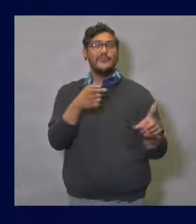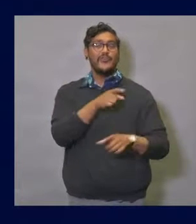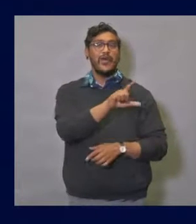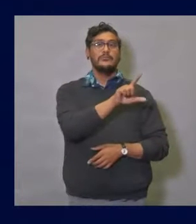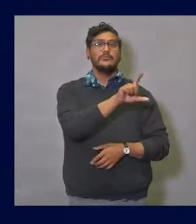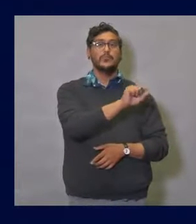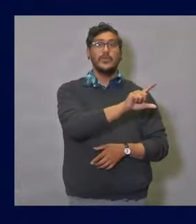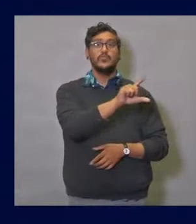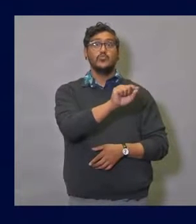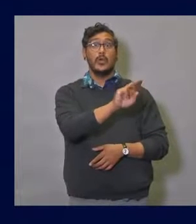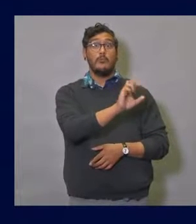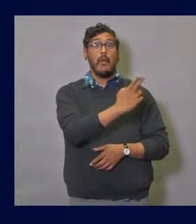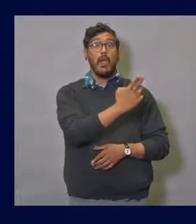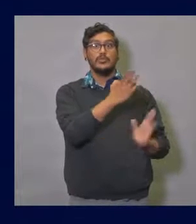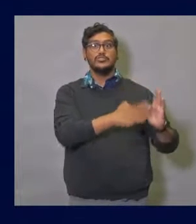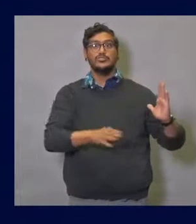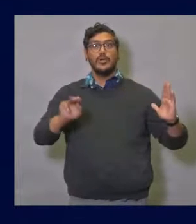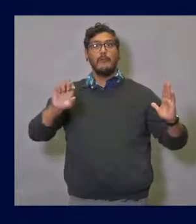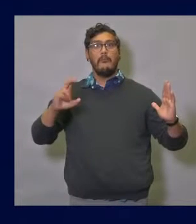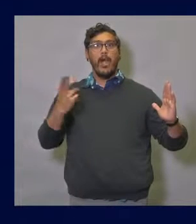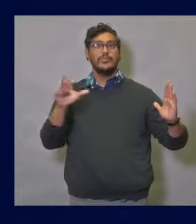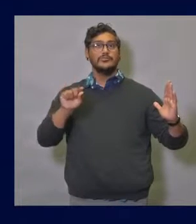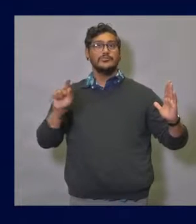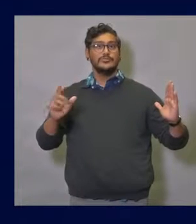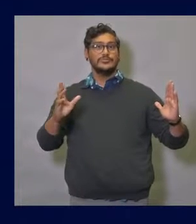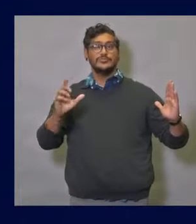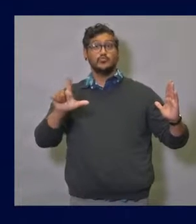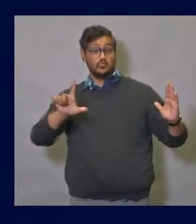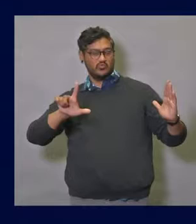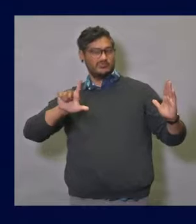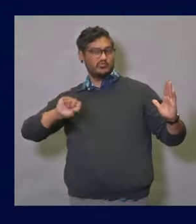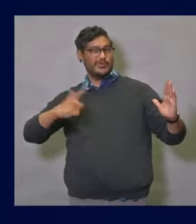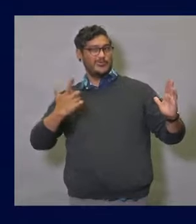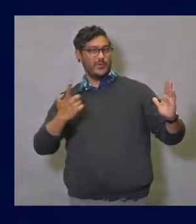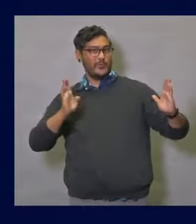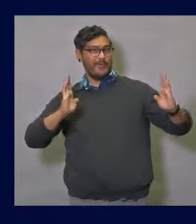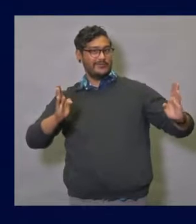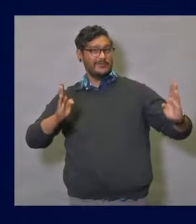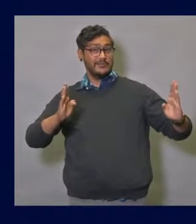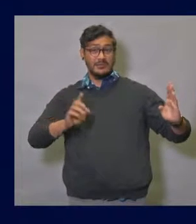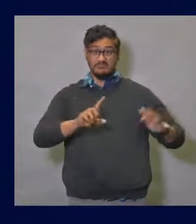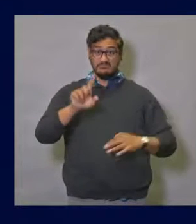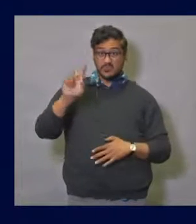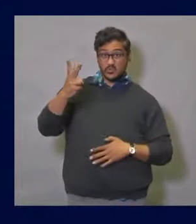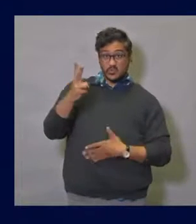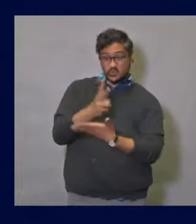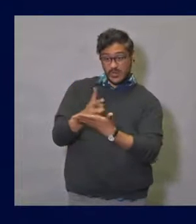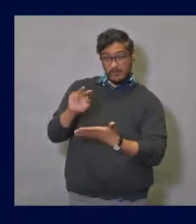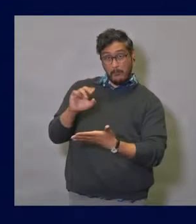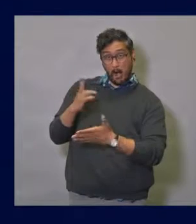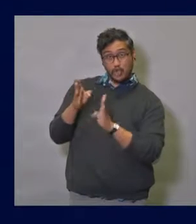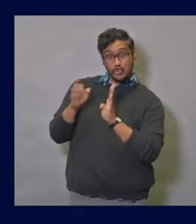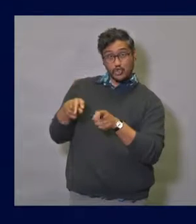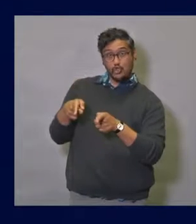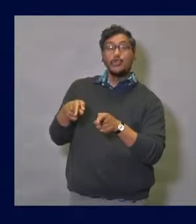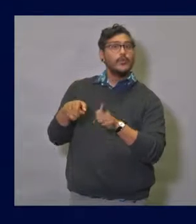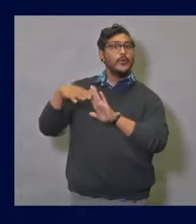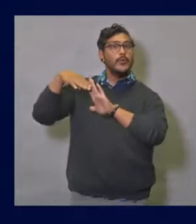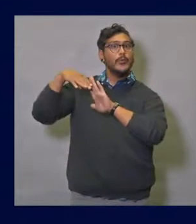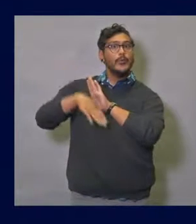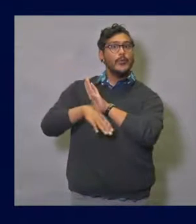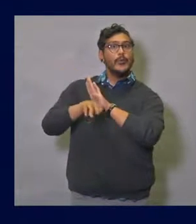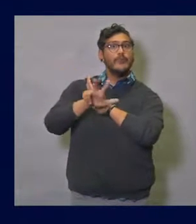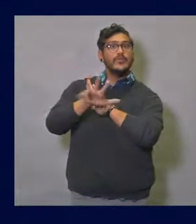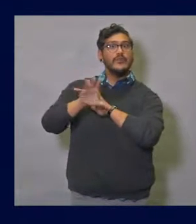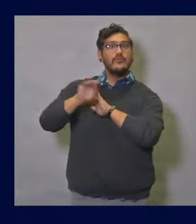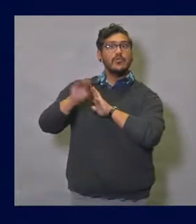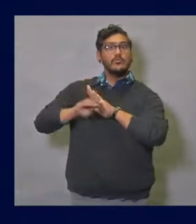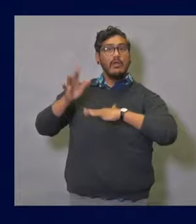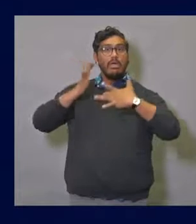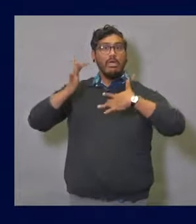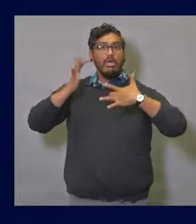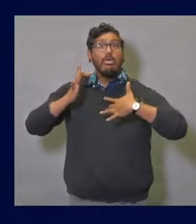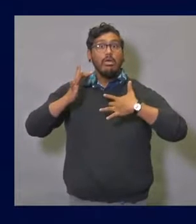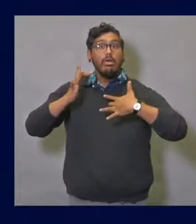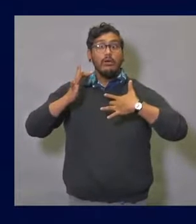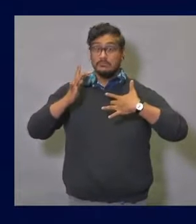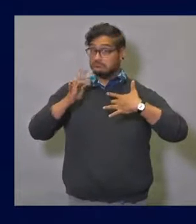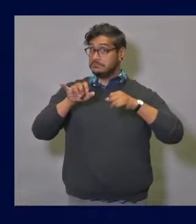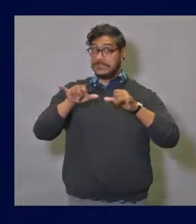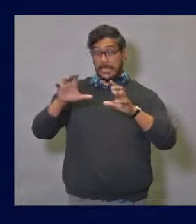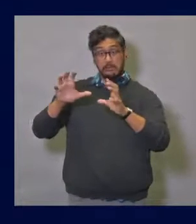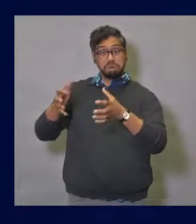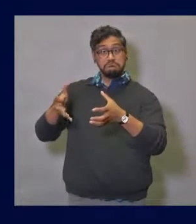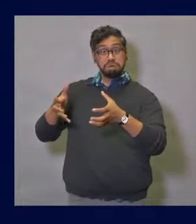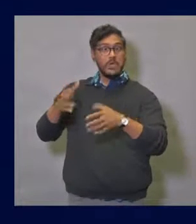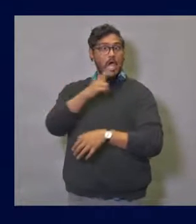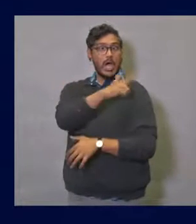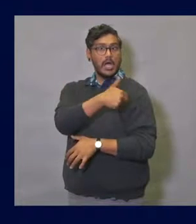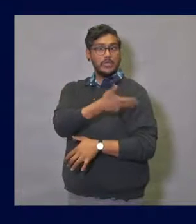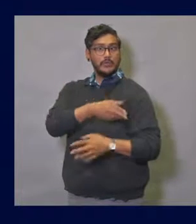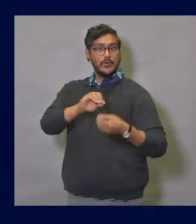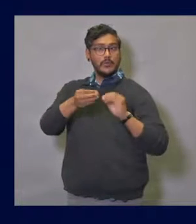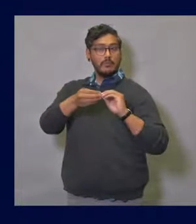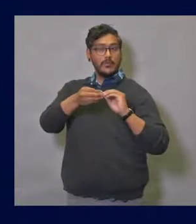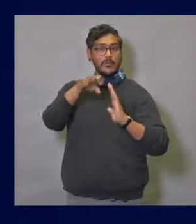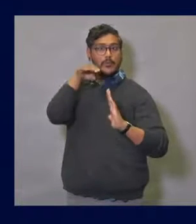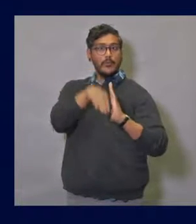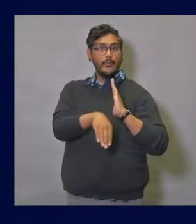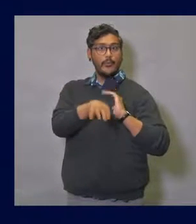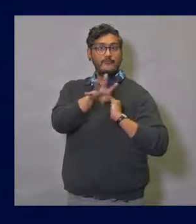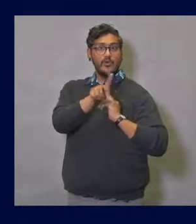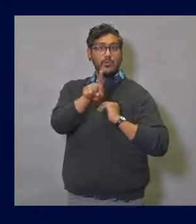DE TENDENCIA, HOSPITALIZACIÓN